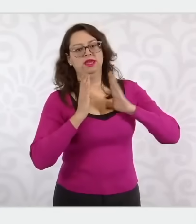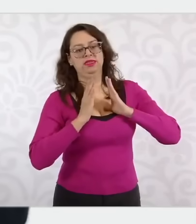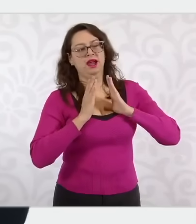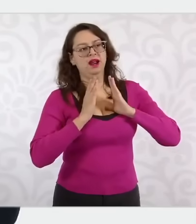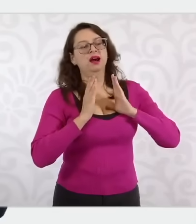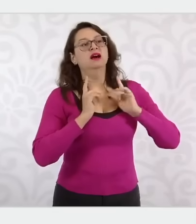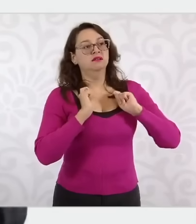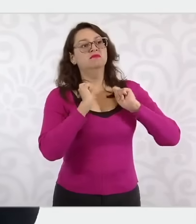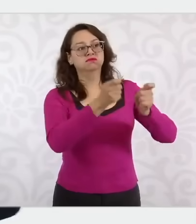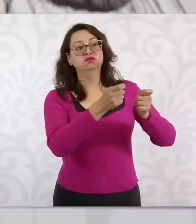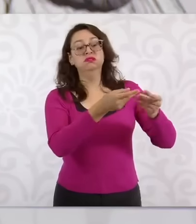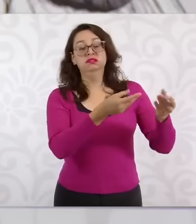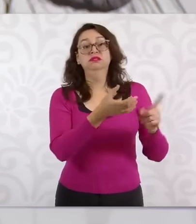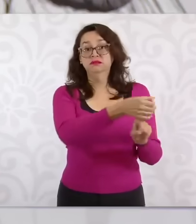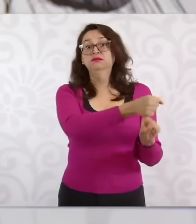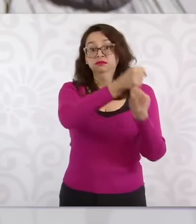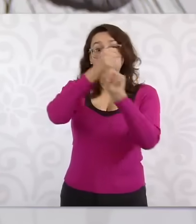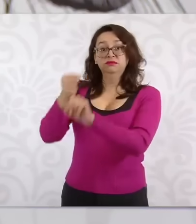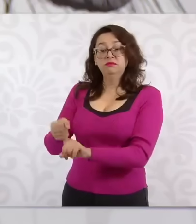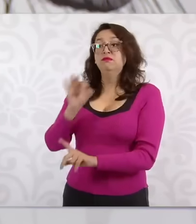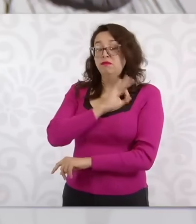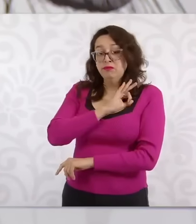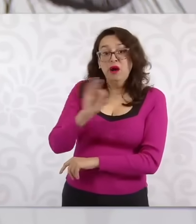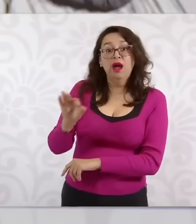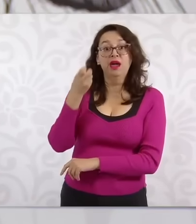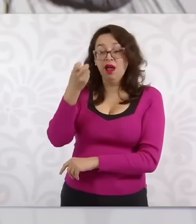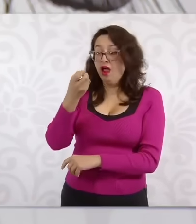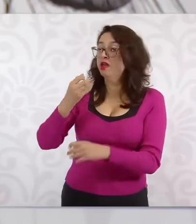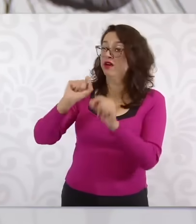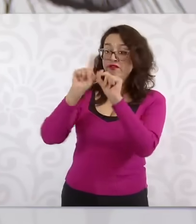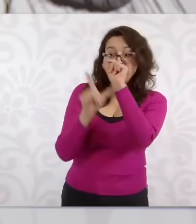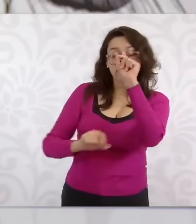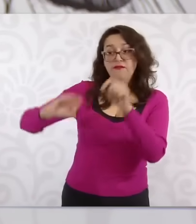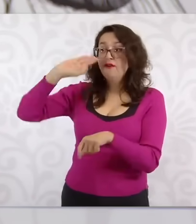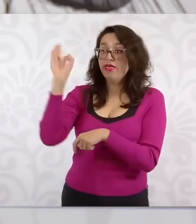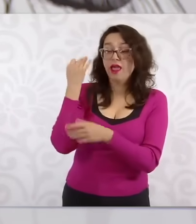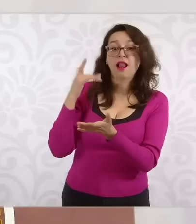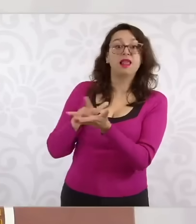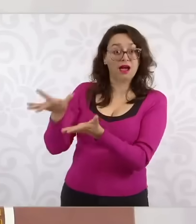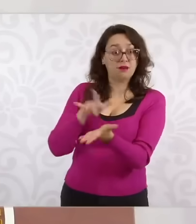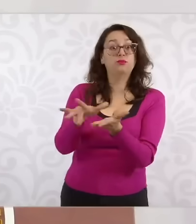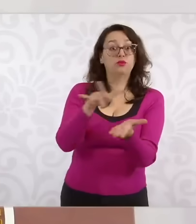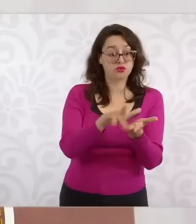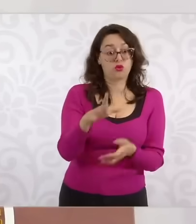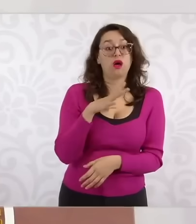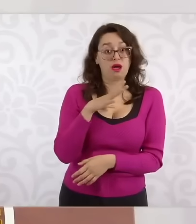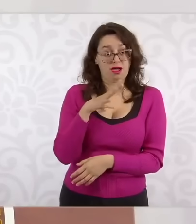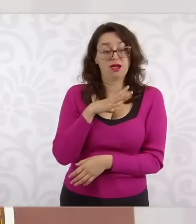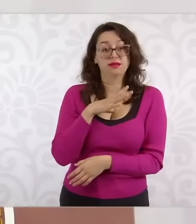a ese nivel llega el gabinete de seguridad federal de apoyo a las entidades de la República. Eh,